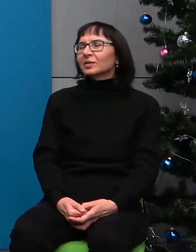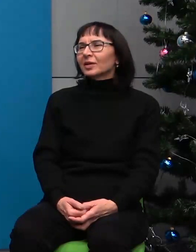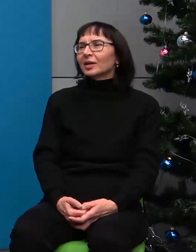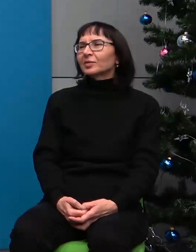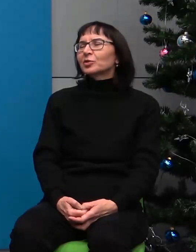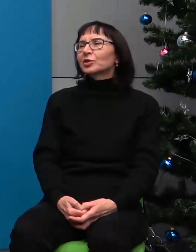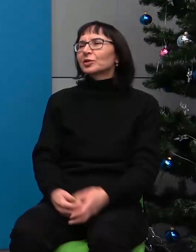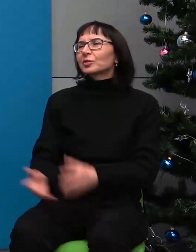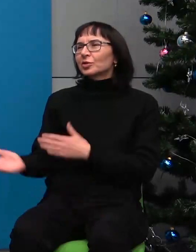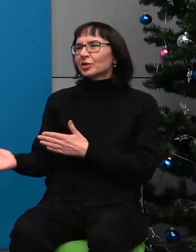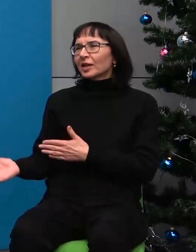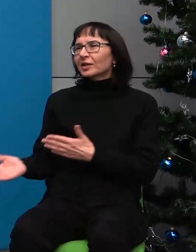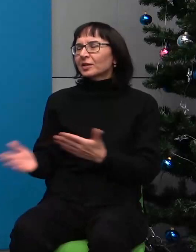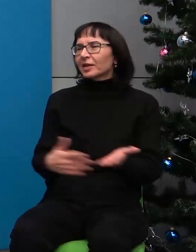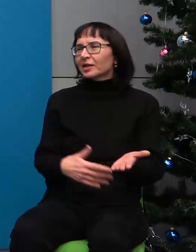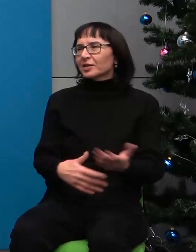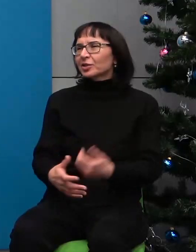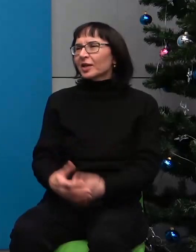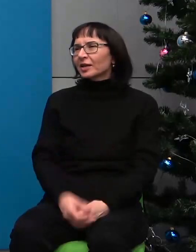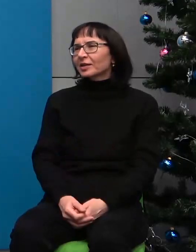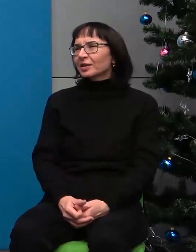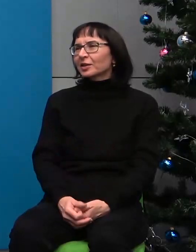Czyli tekst czytany i obraz, tak?